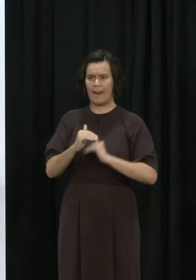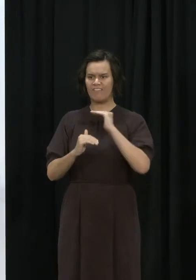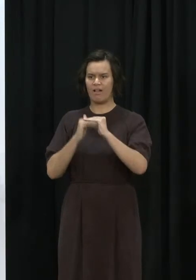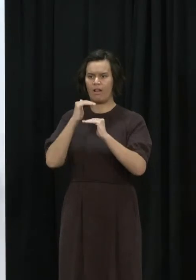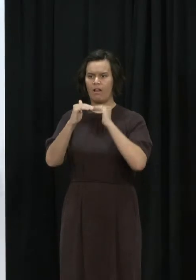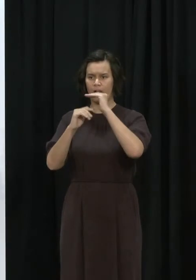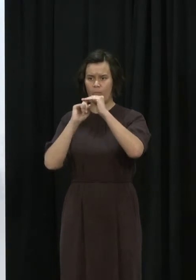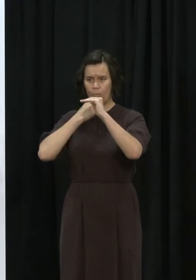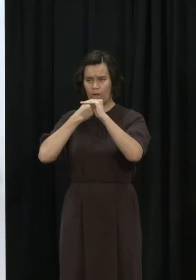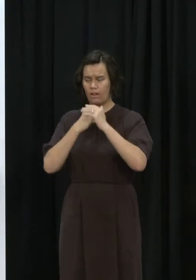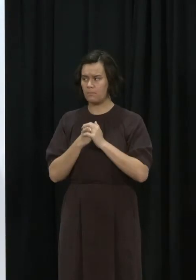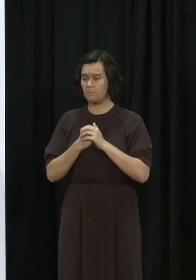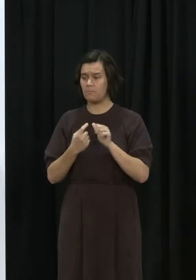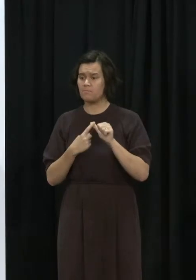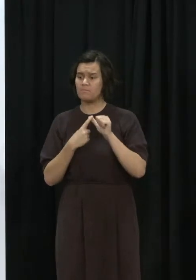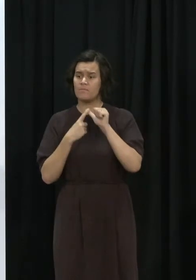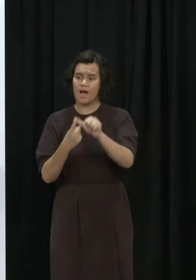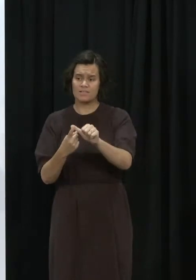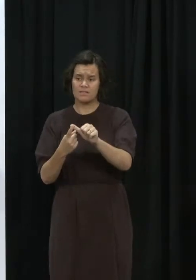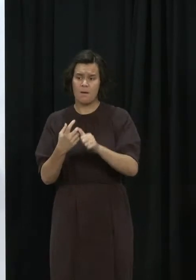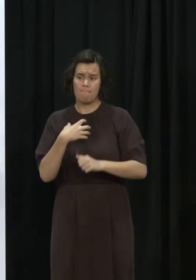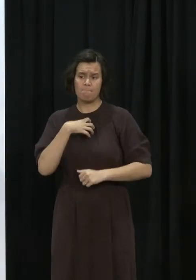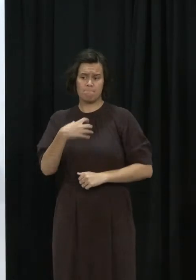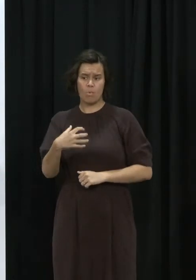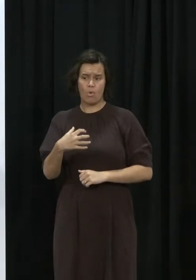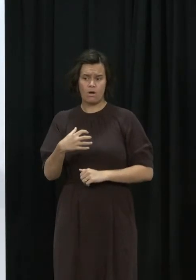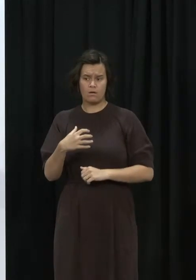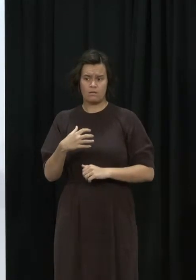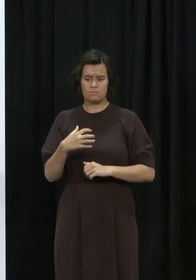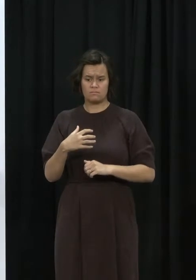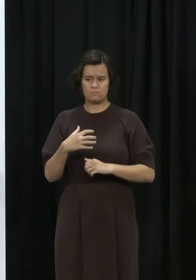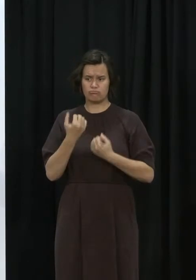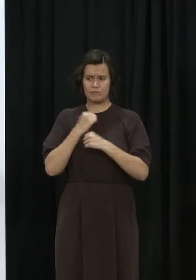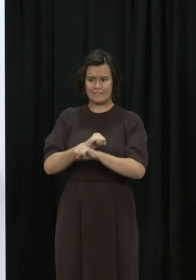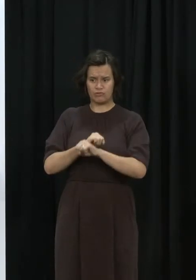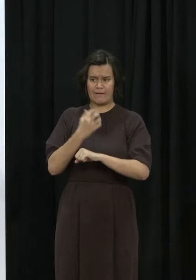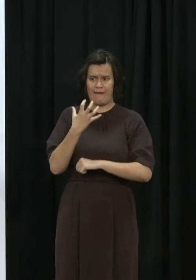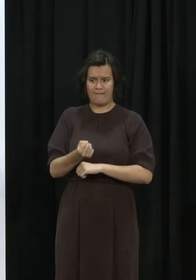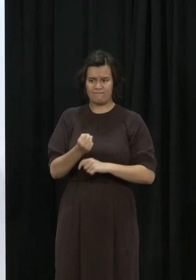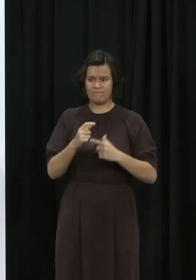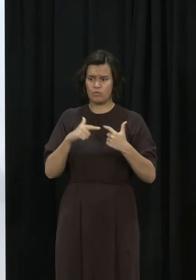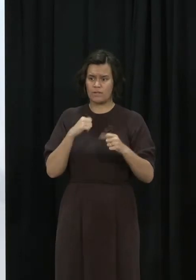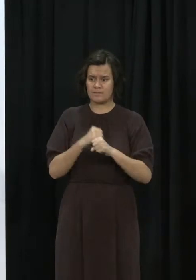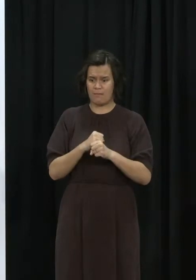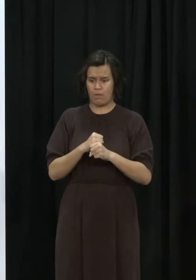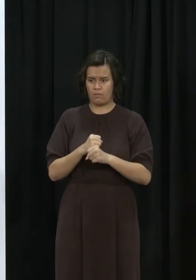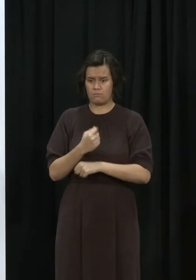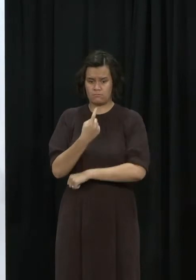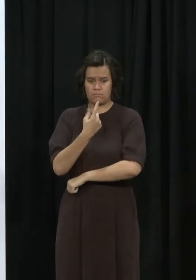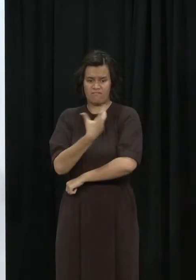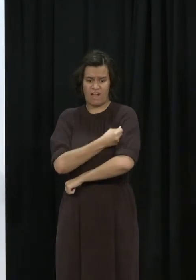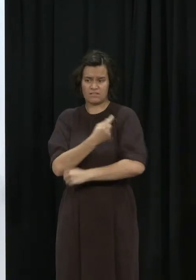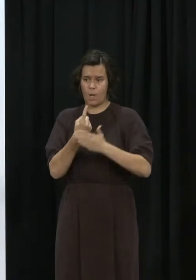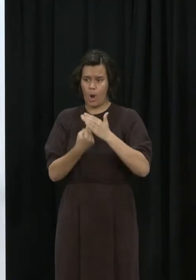Ka maha ake nga tikanga